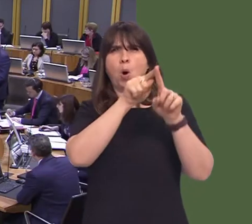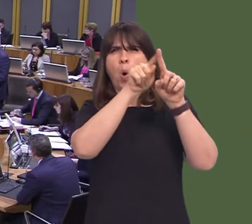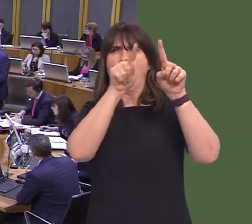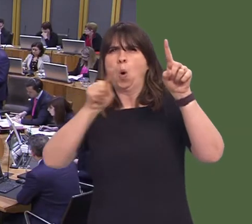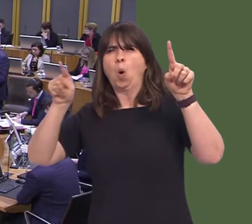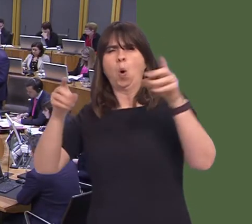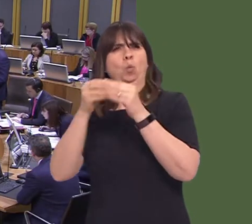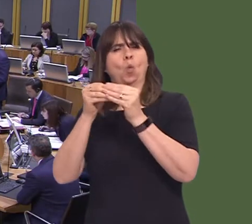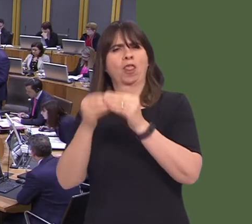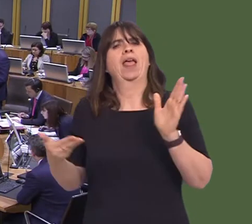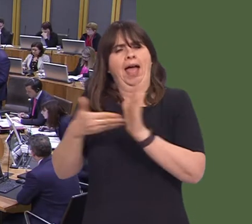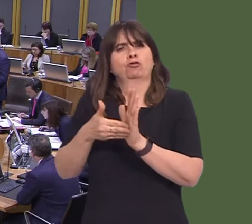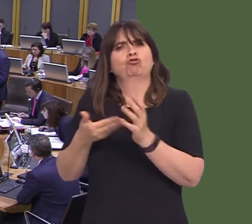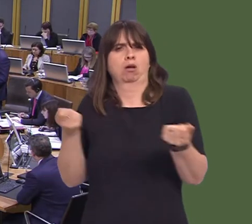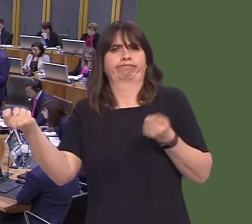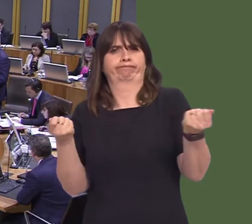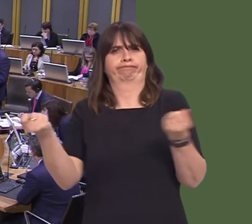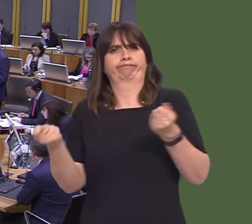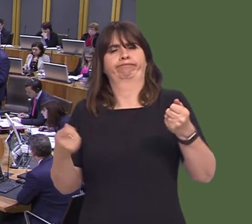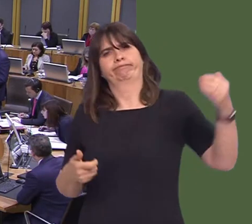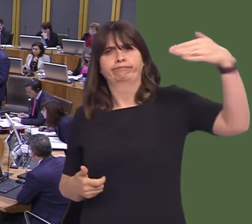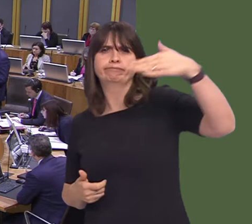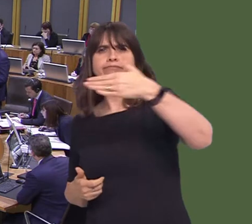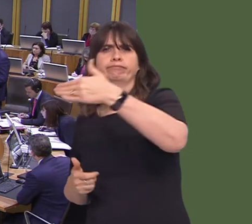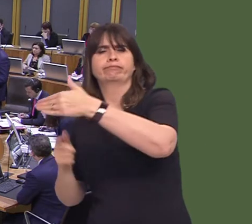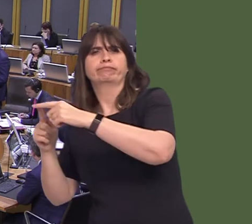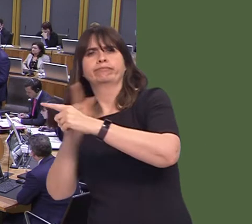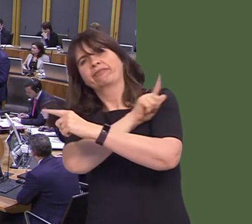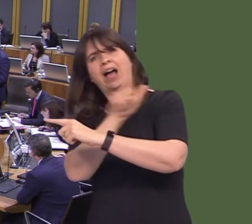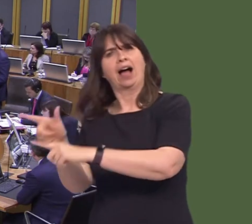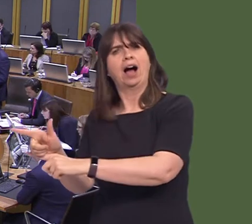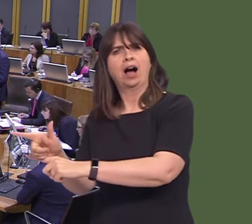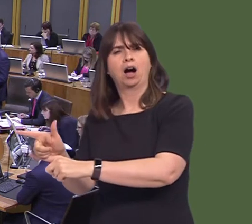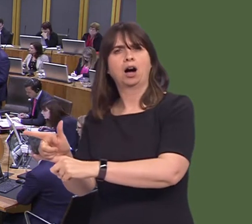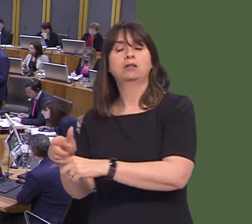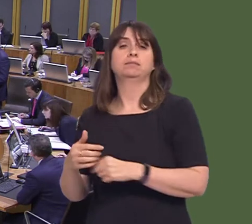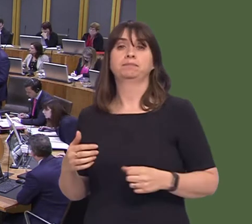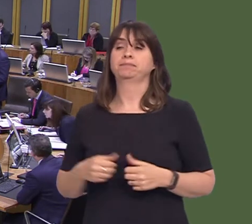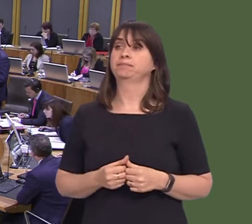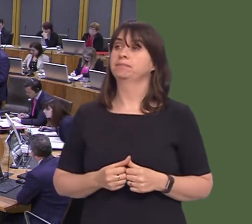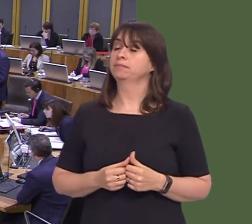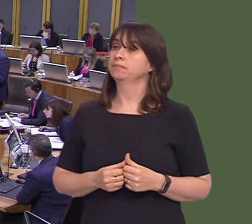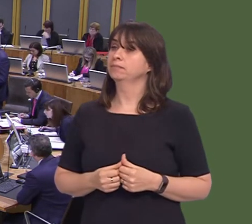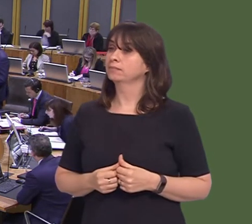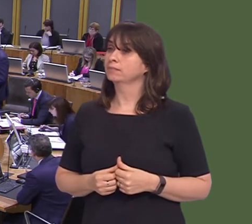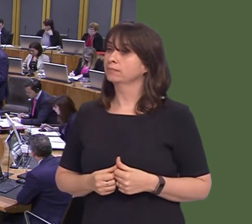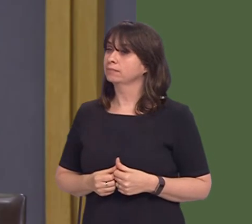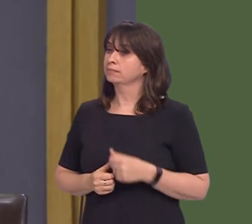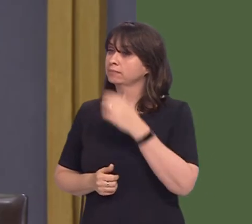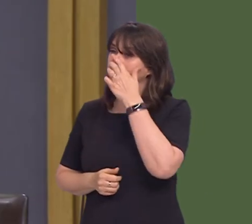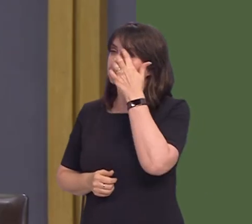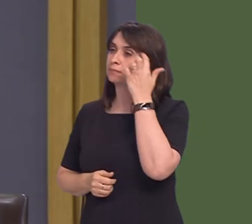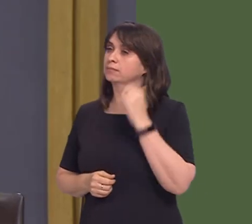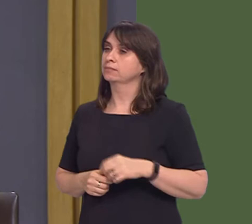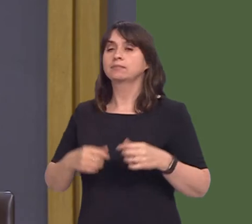yn awyddus i gyflwyno llwybrau newydd lle mae manteision strategol amlwg i gynnig gwasanaethau